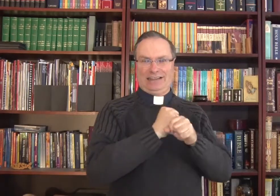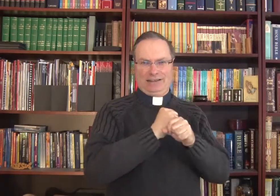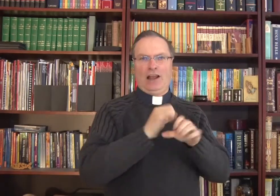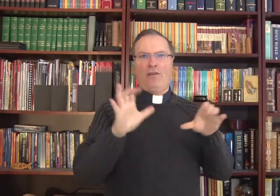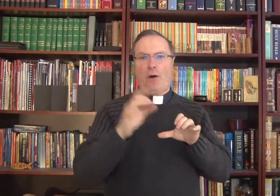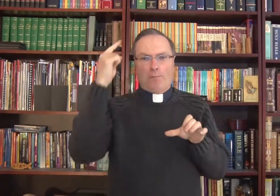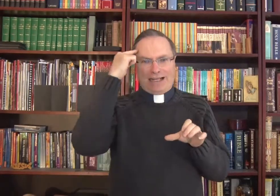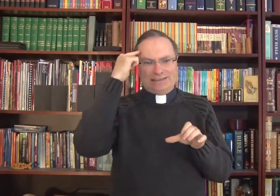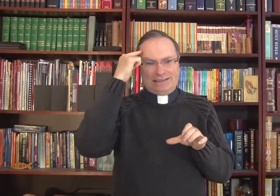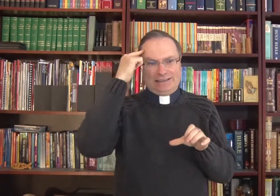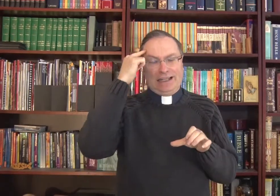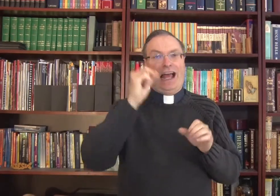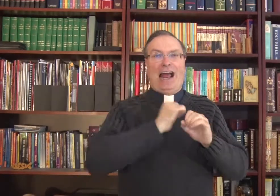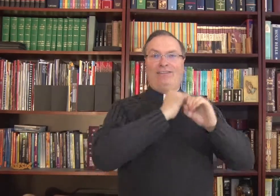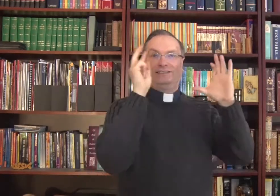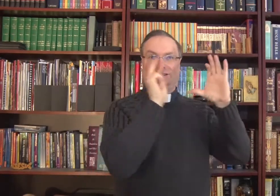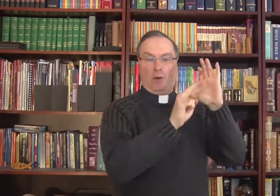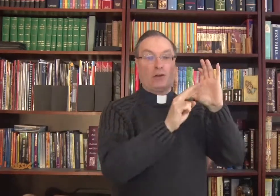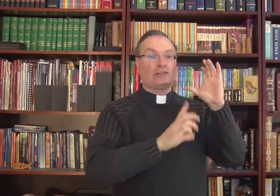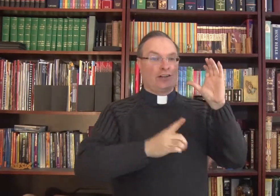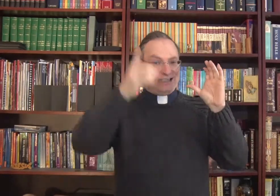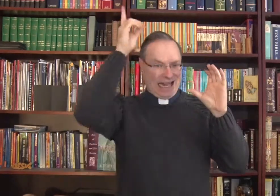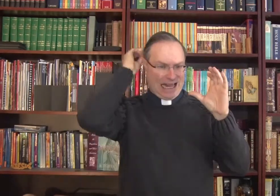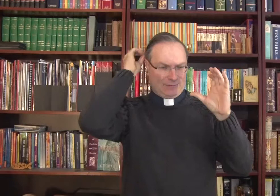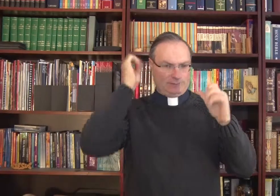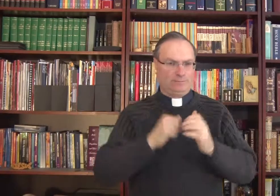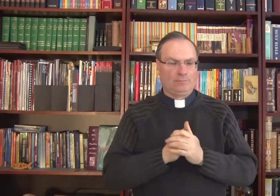font penser à cette vision de Daniel: